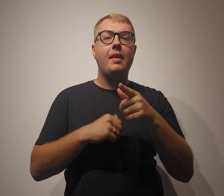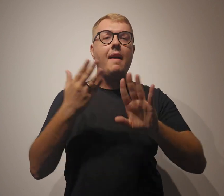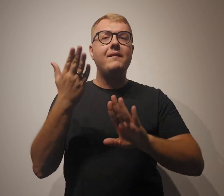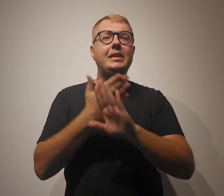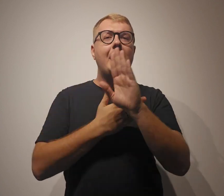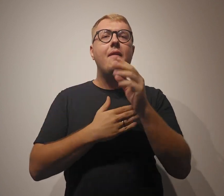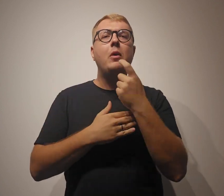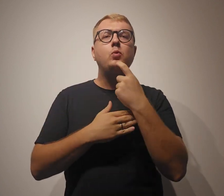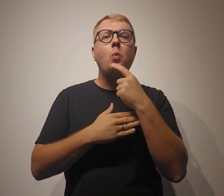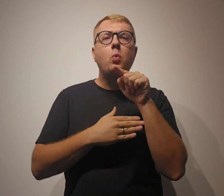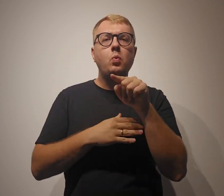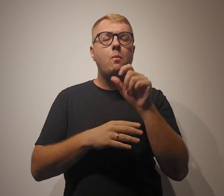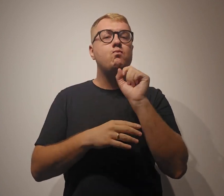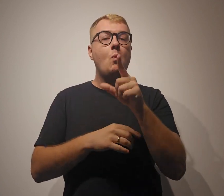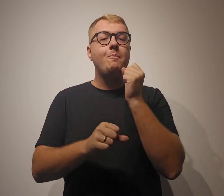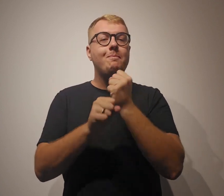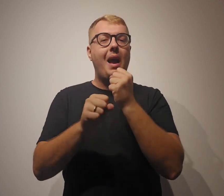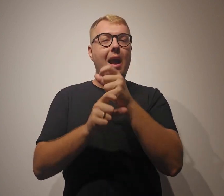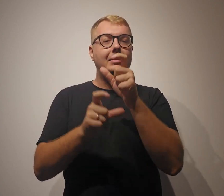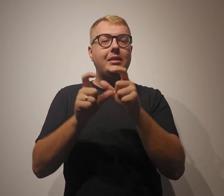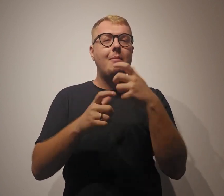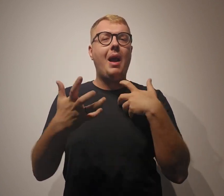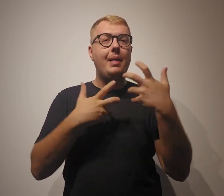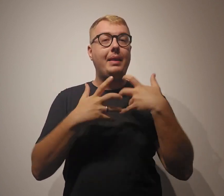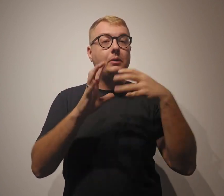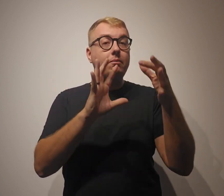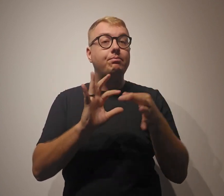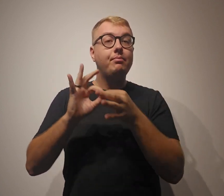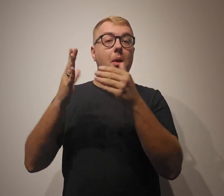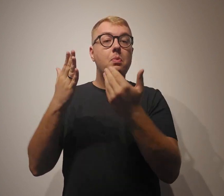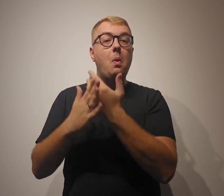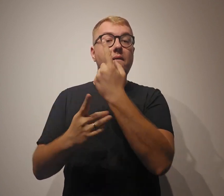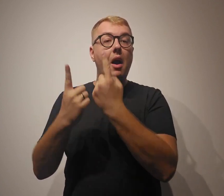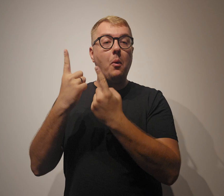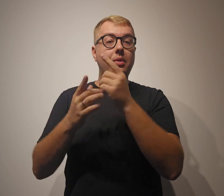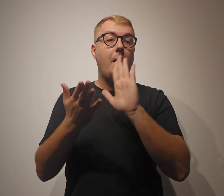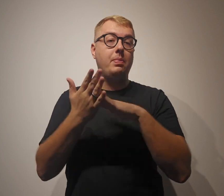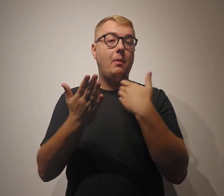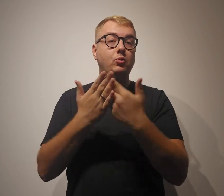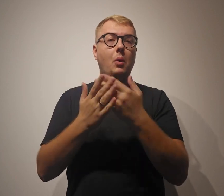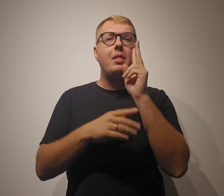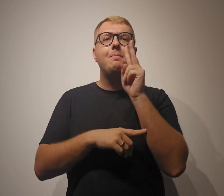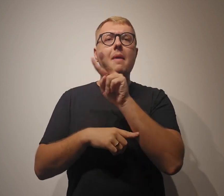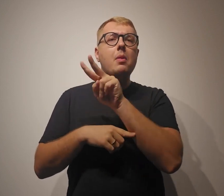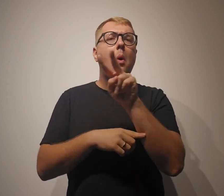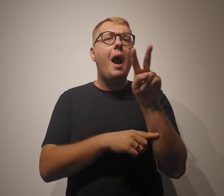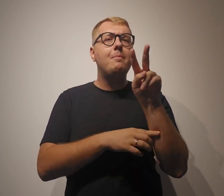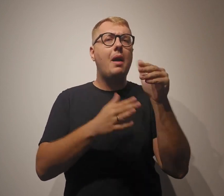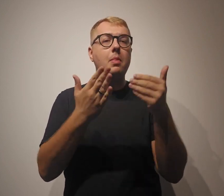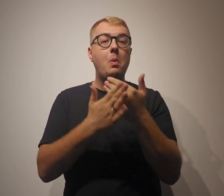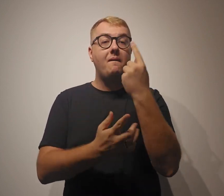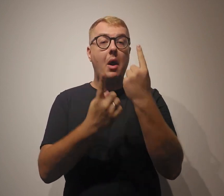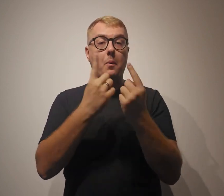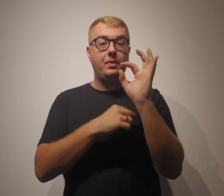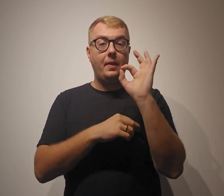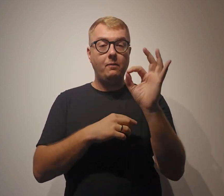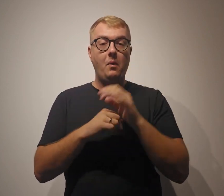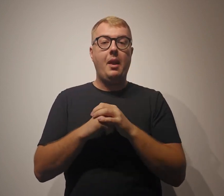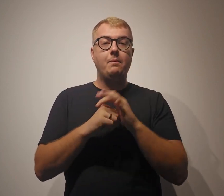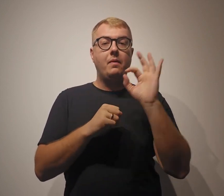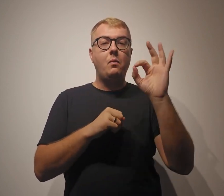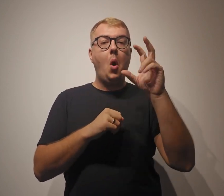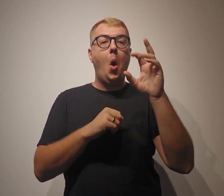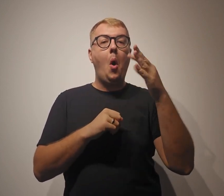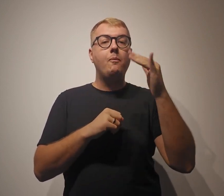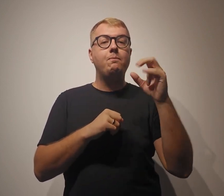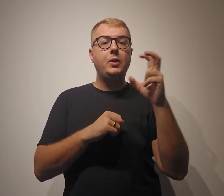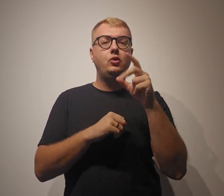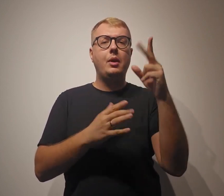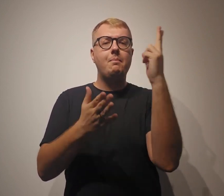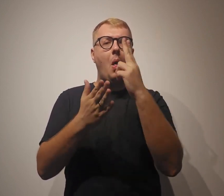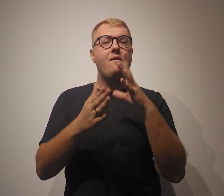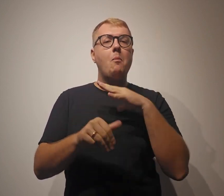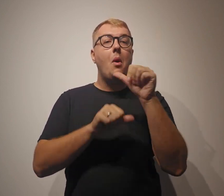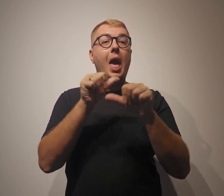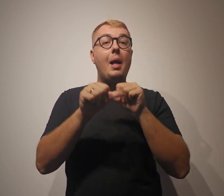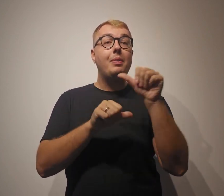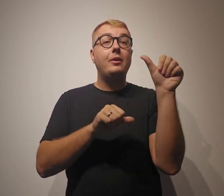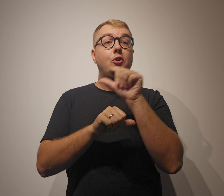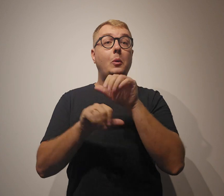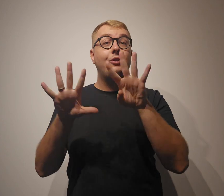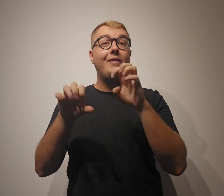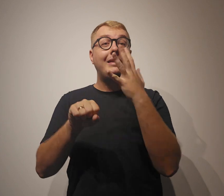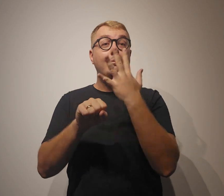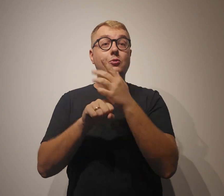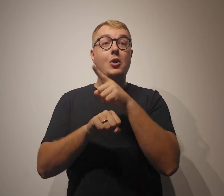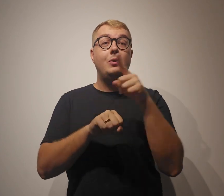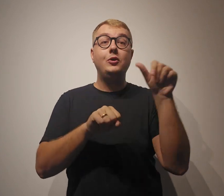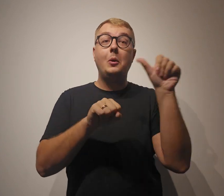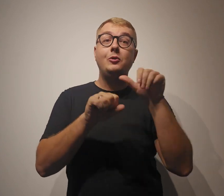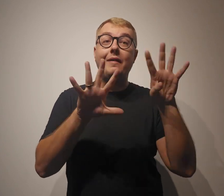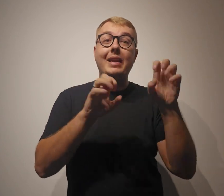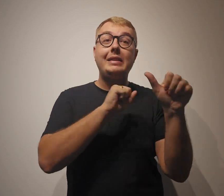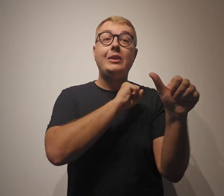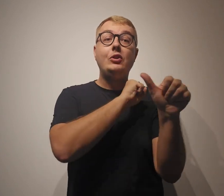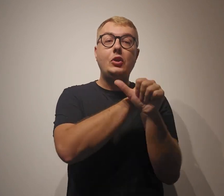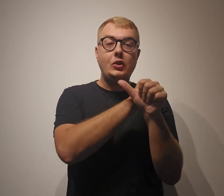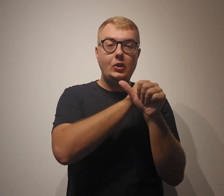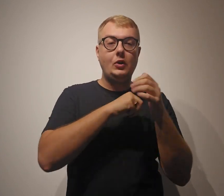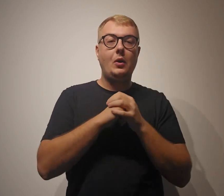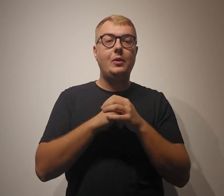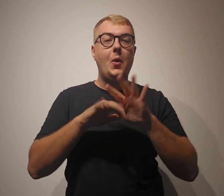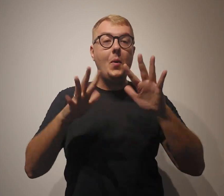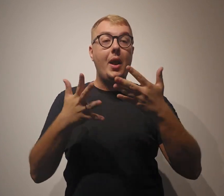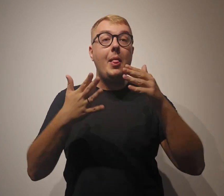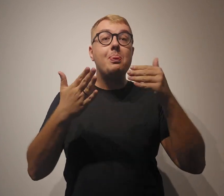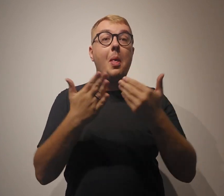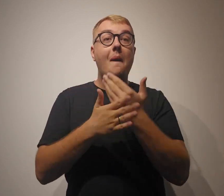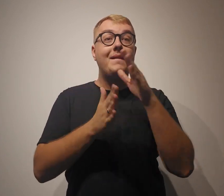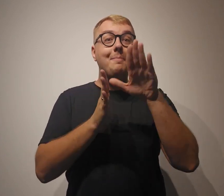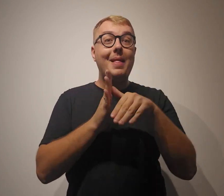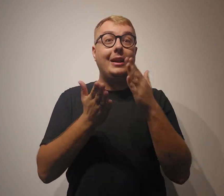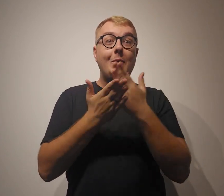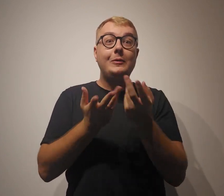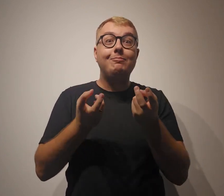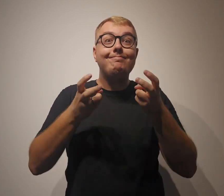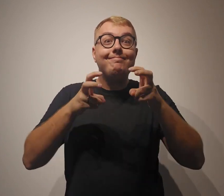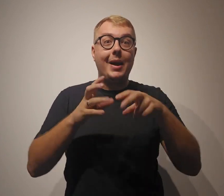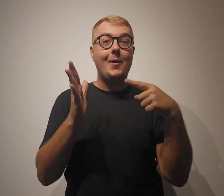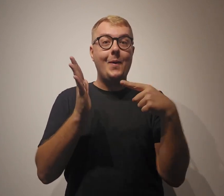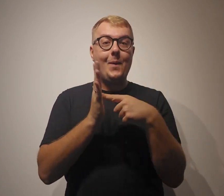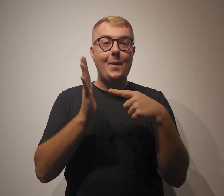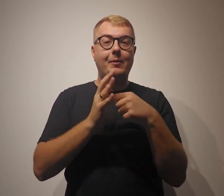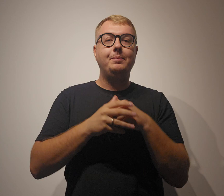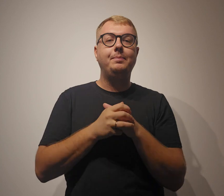Na wystawie są prace artystów związanych z Nową Hutą, na przykład „Panorama Nowej Huty” Witolda Chomicza namalowana w latach 50. XX wieku, czyli kiedy nowe miasto dopiero powstawało.